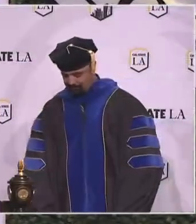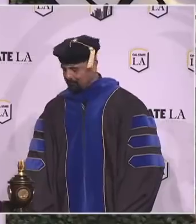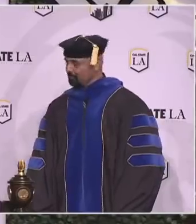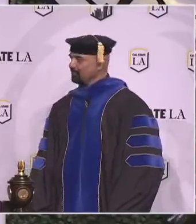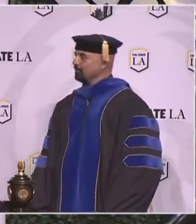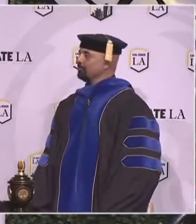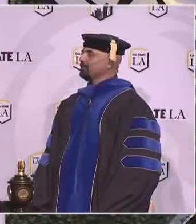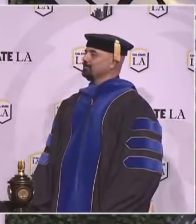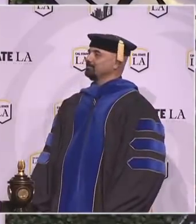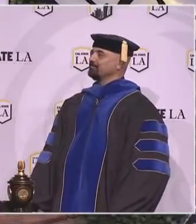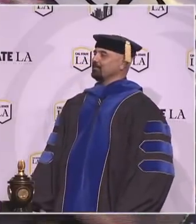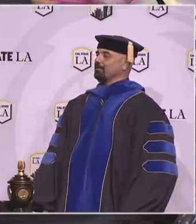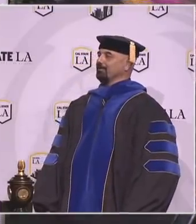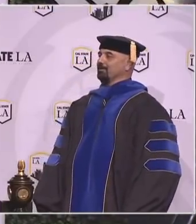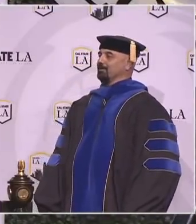HAVE BEEN CALLED]